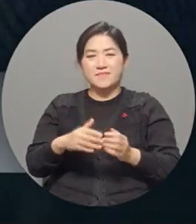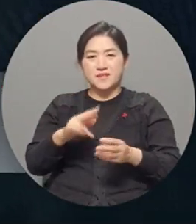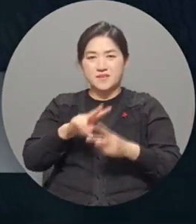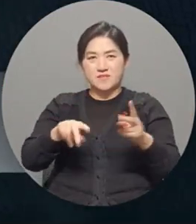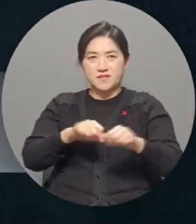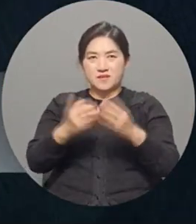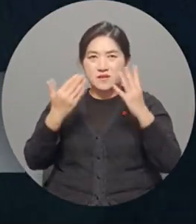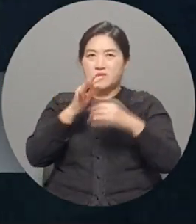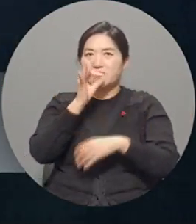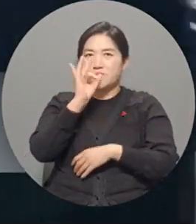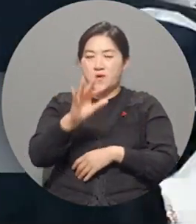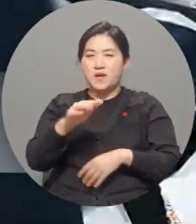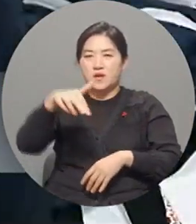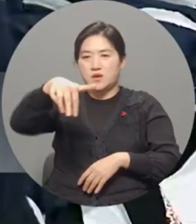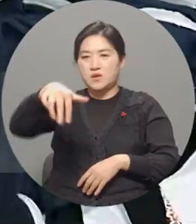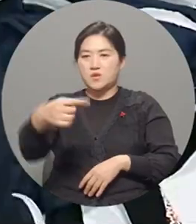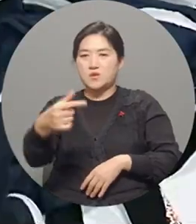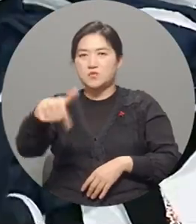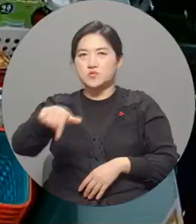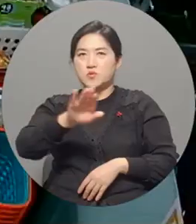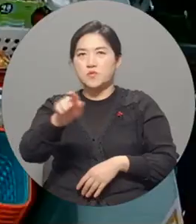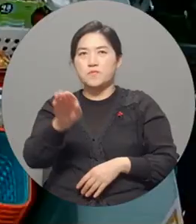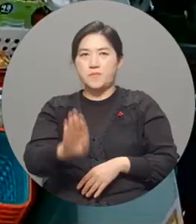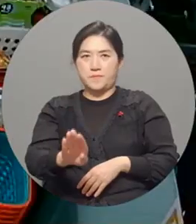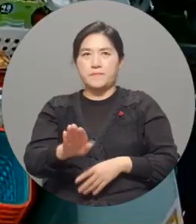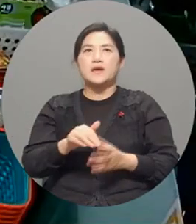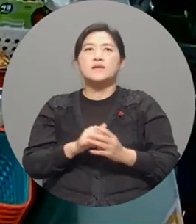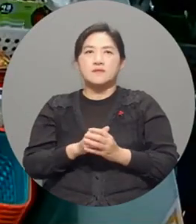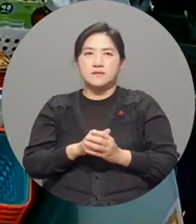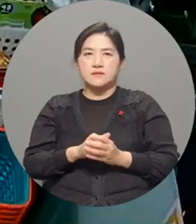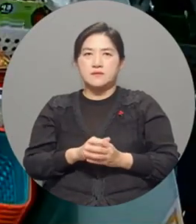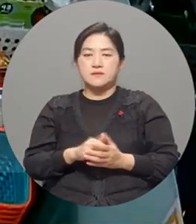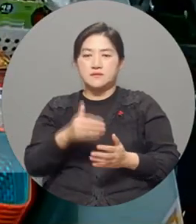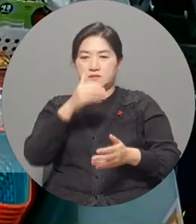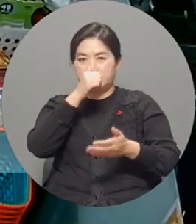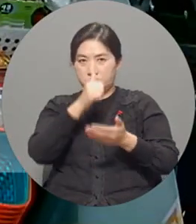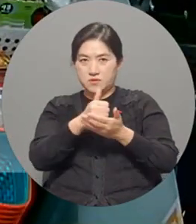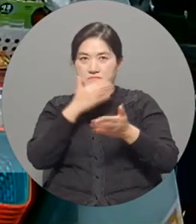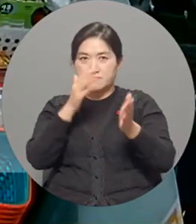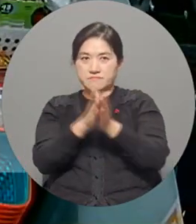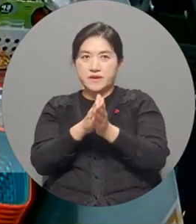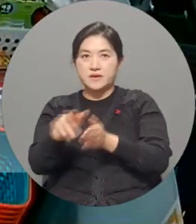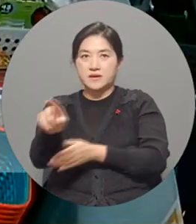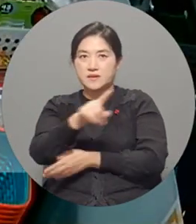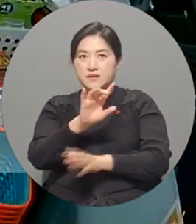이 가운데 1명은 13살로 형사 처벌을 받지 않는 촉법소년인 것으로 드러났습니다.